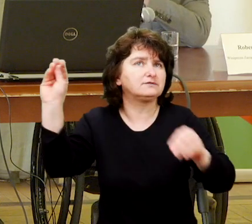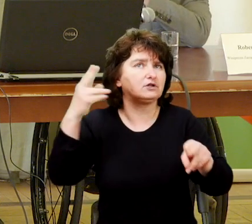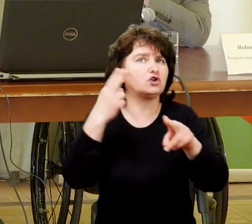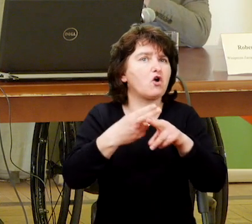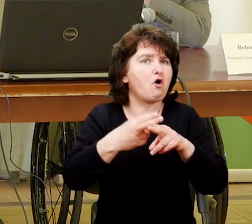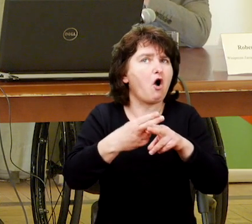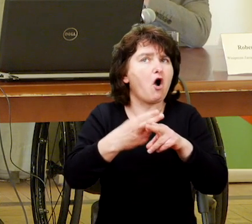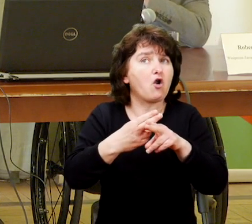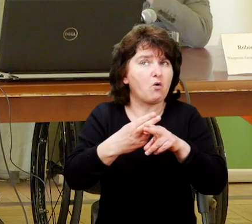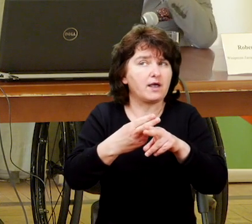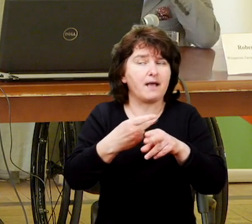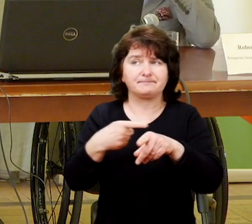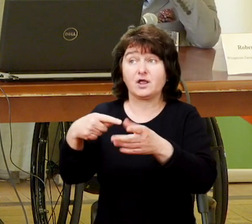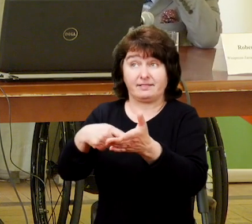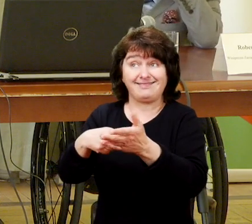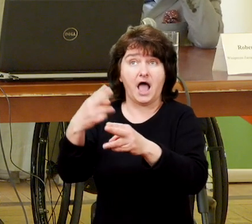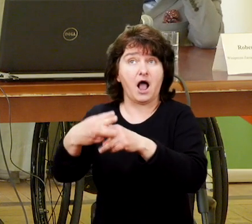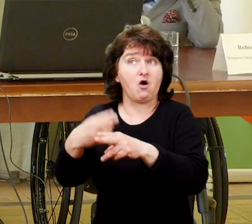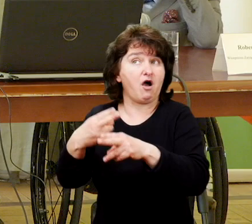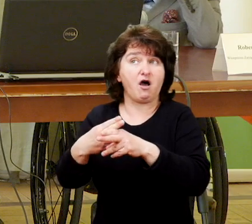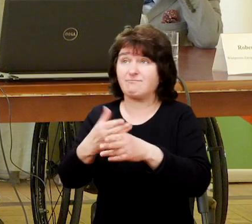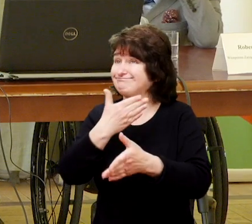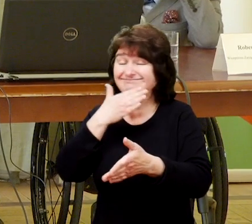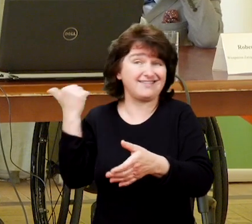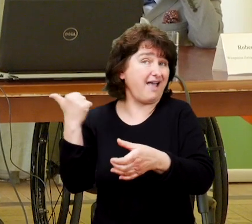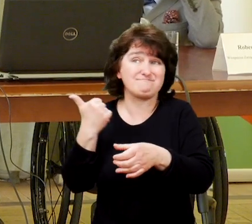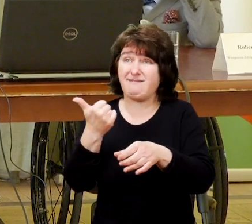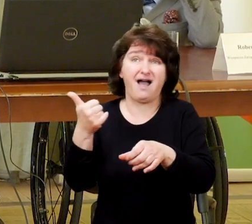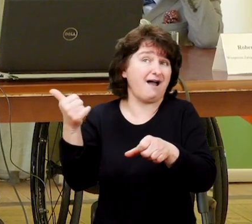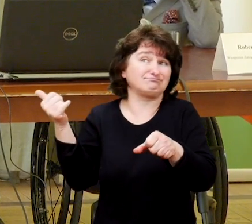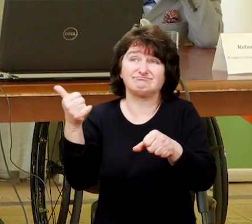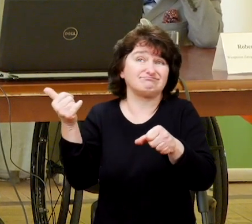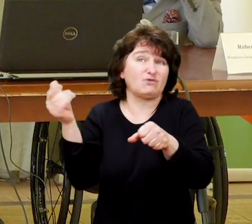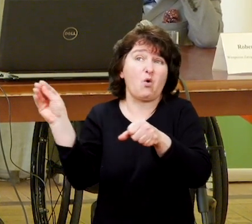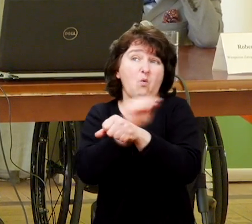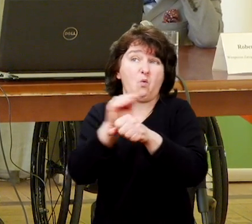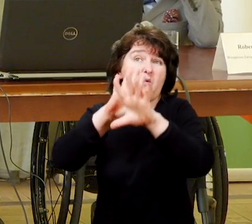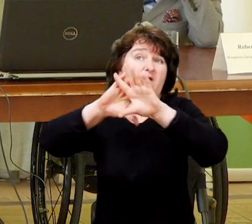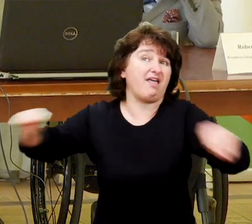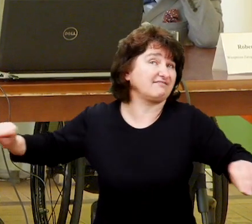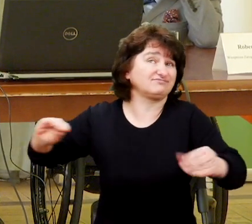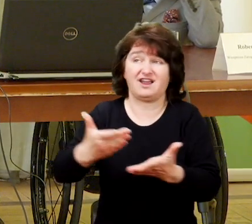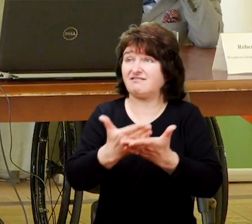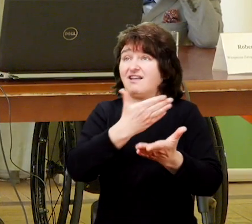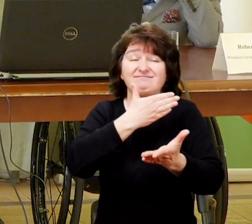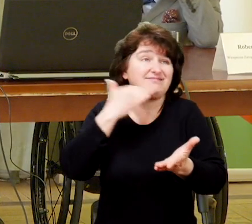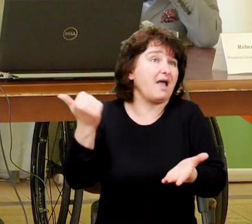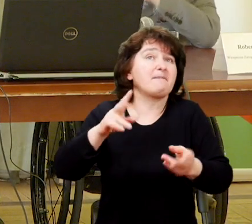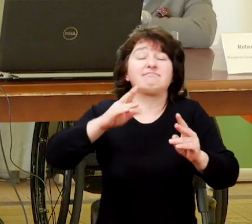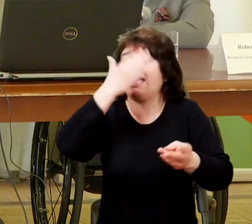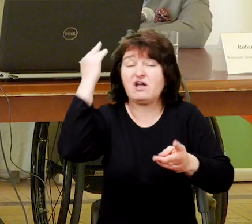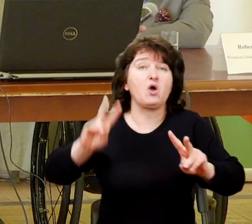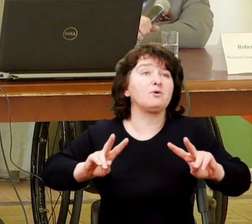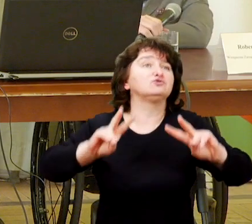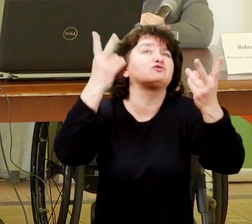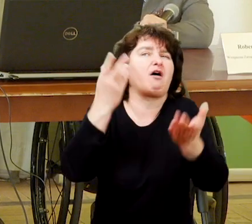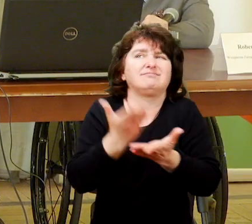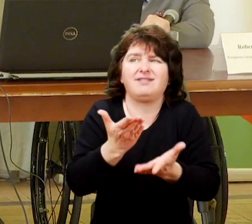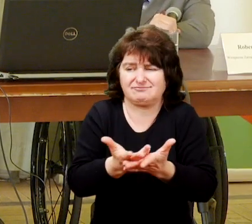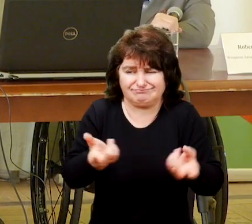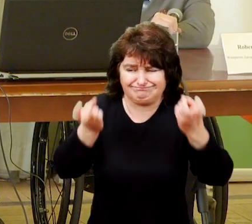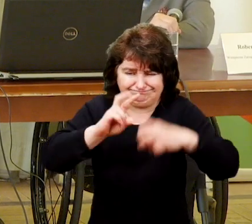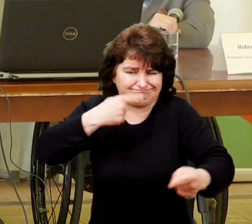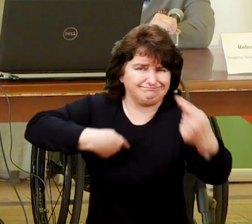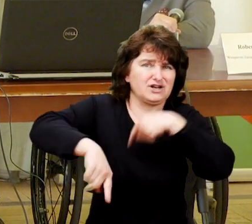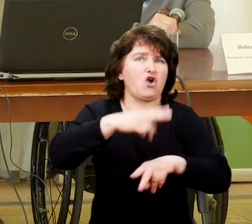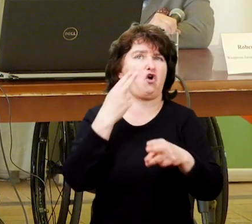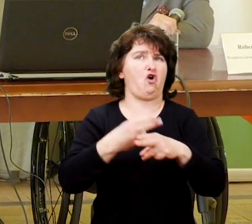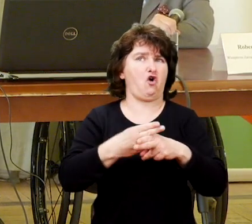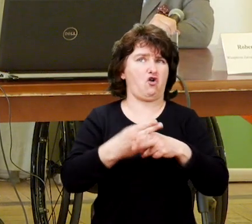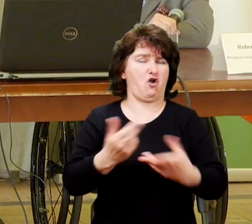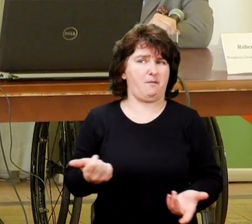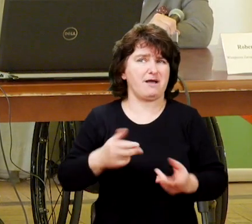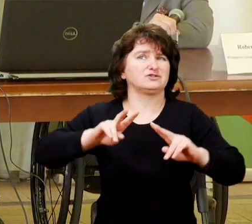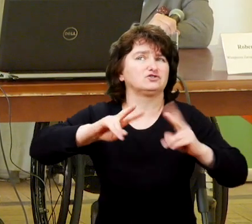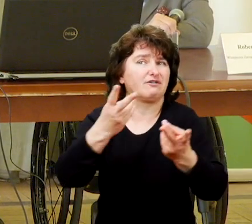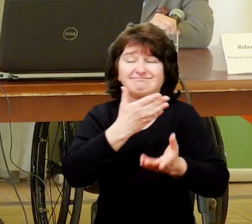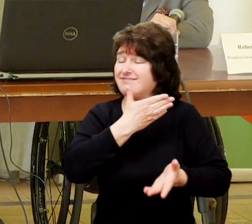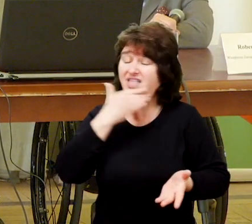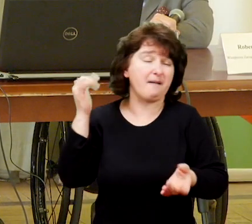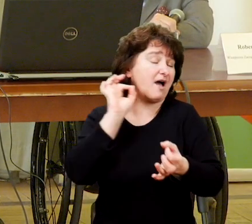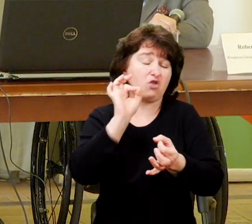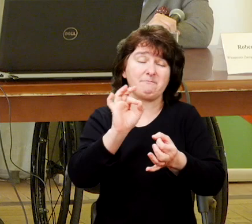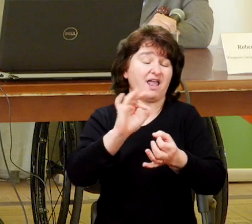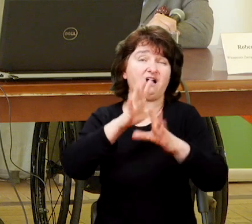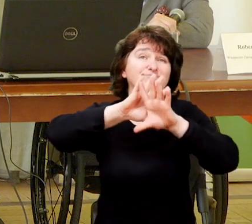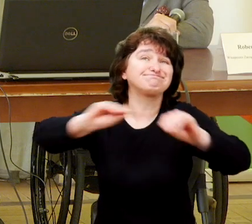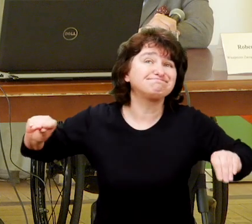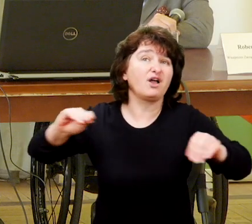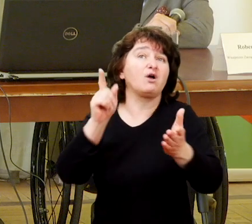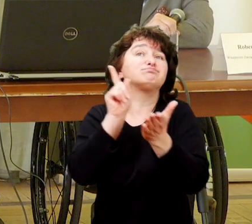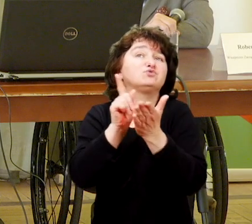która do tej pory jest nieuleczalna i niezdiagnozowana, czyli nie wiadomo skąd, jak i dlaczego się pojawia, nie ma na nią skutecznego leczenia.